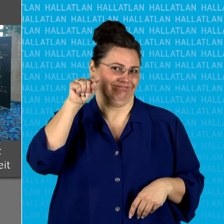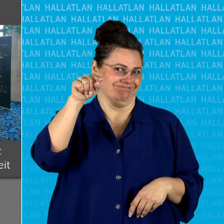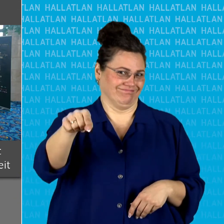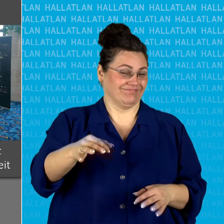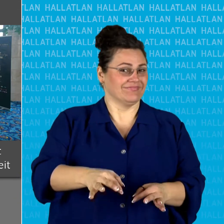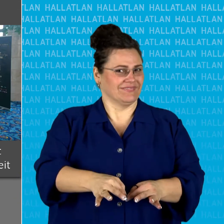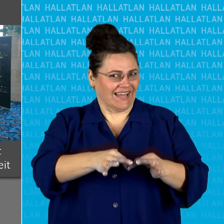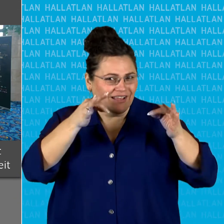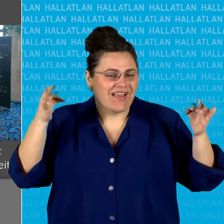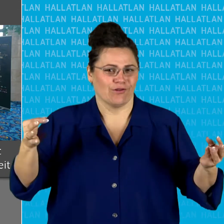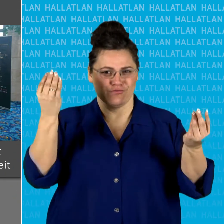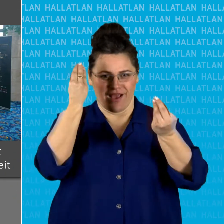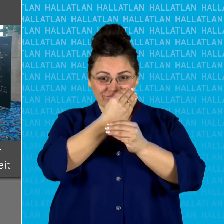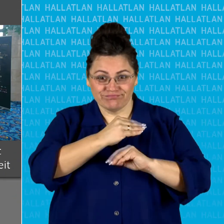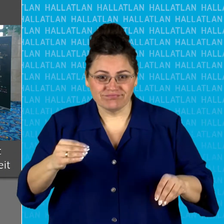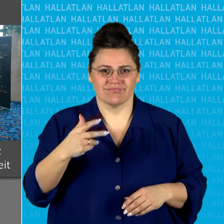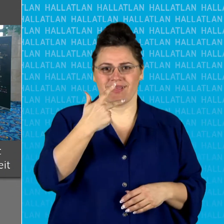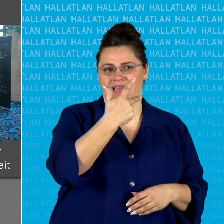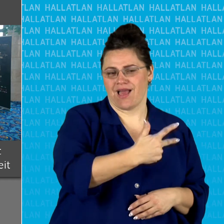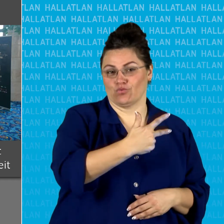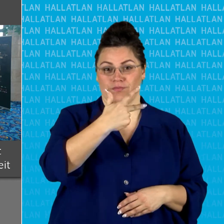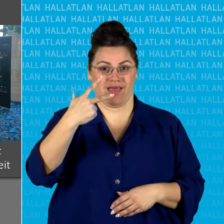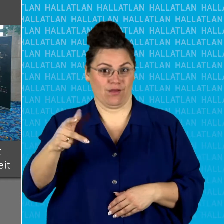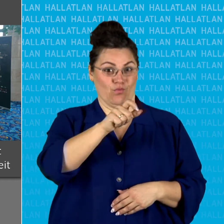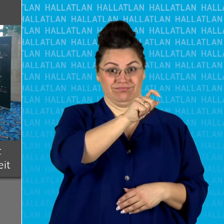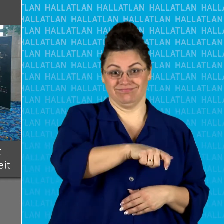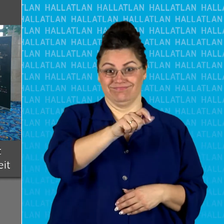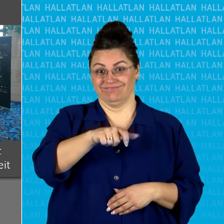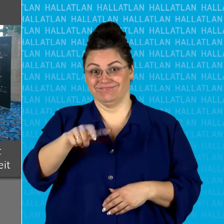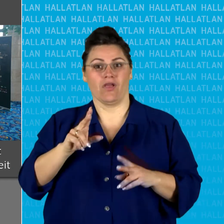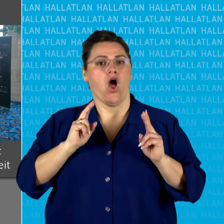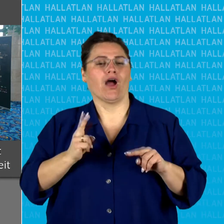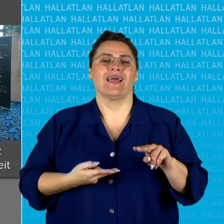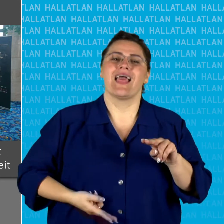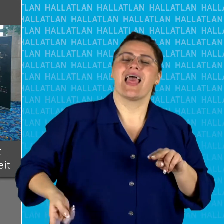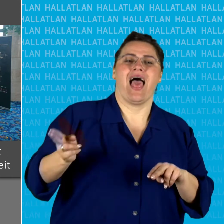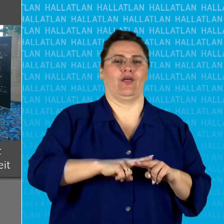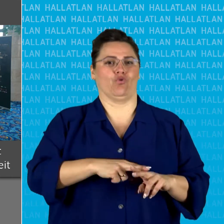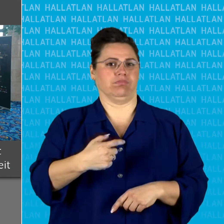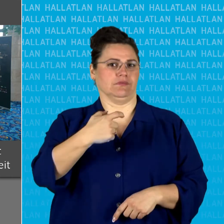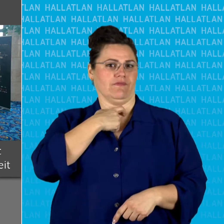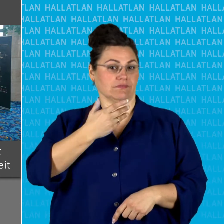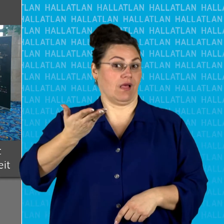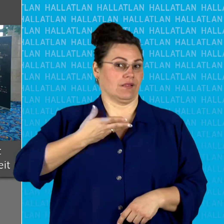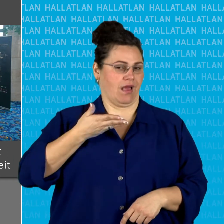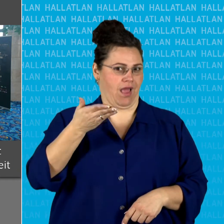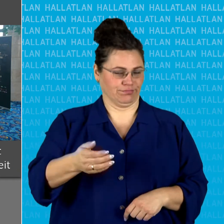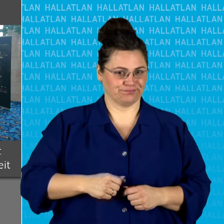a legtöbb szavazatot kapó három-három jelöltet.